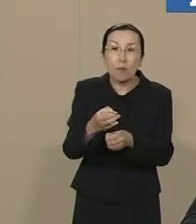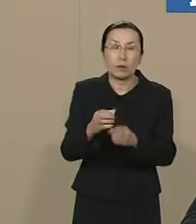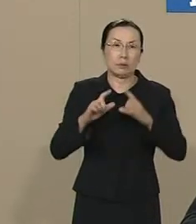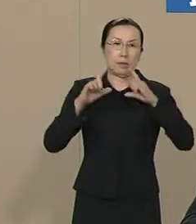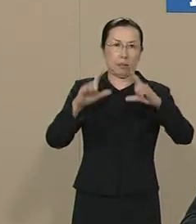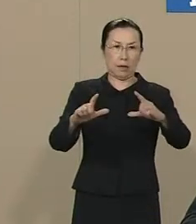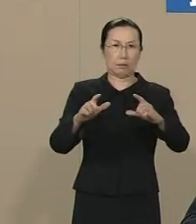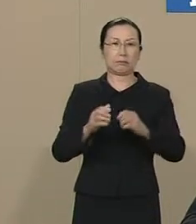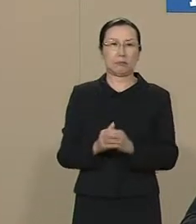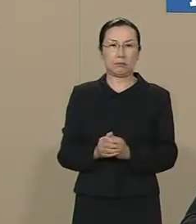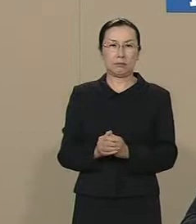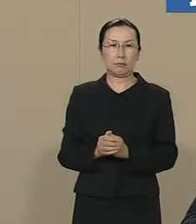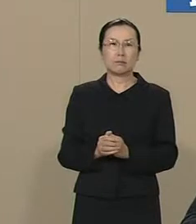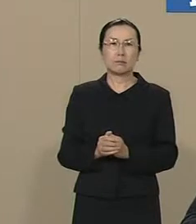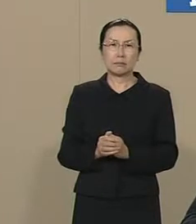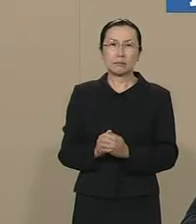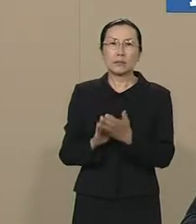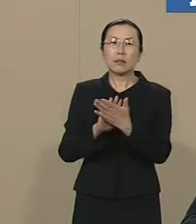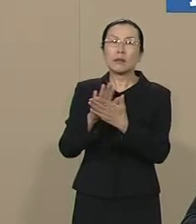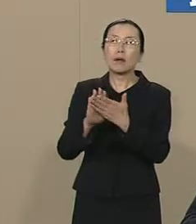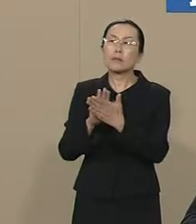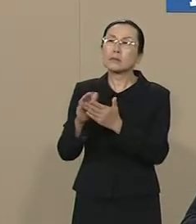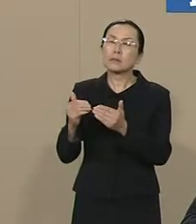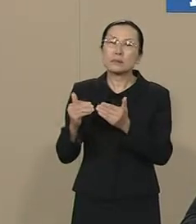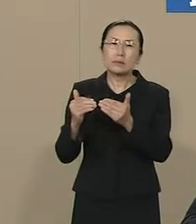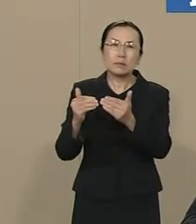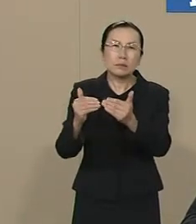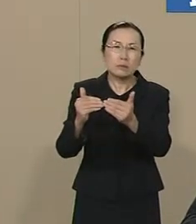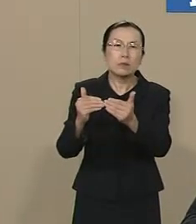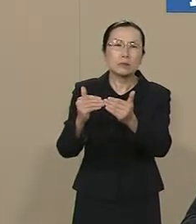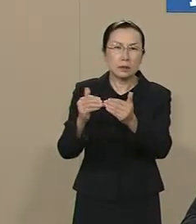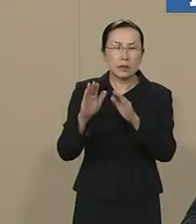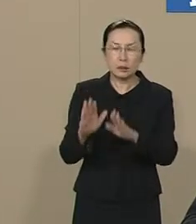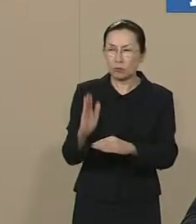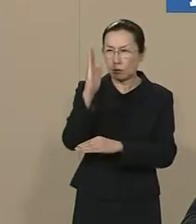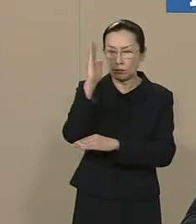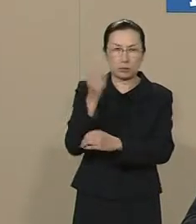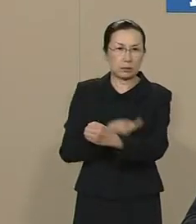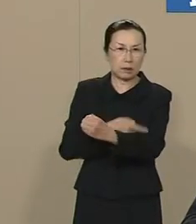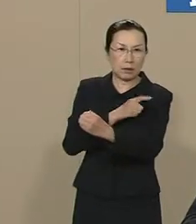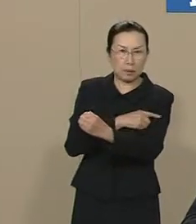なし崩し的に突き進もうとする 現政権に対峙し､